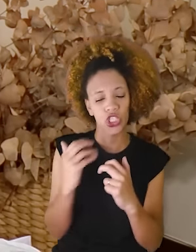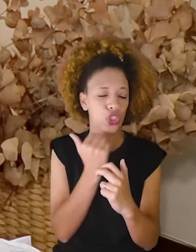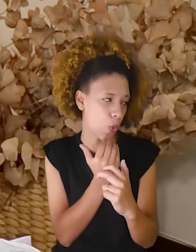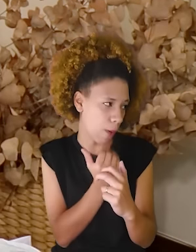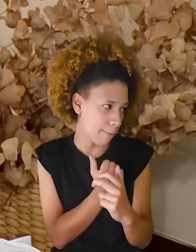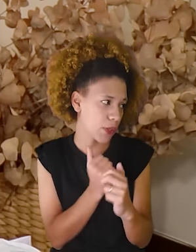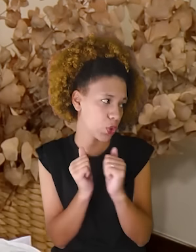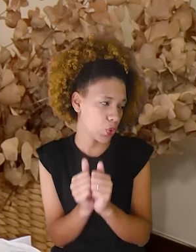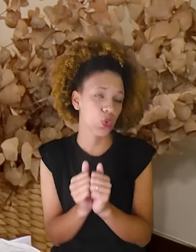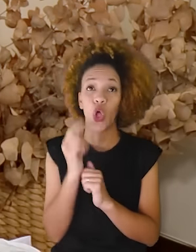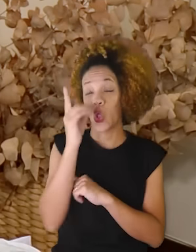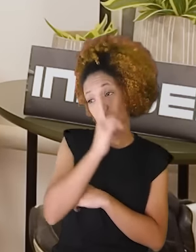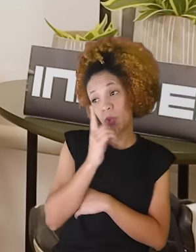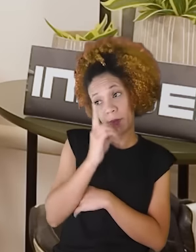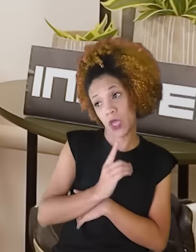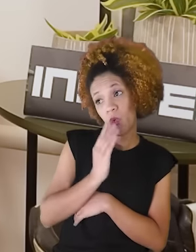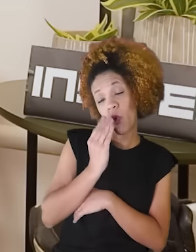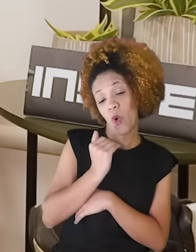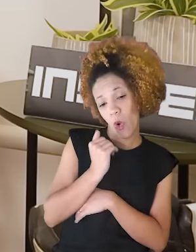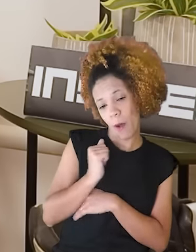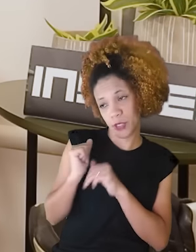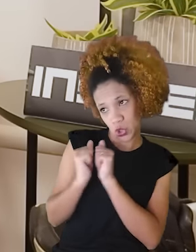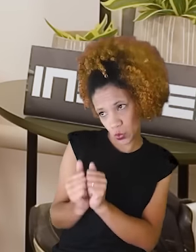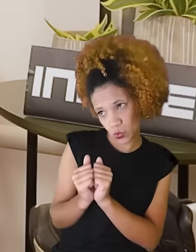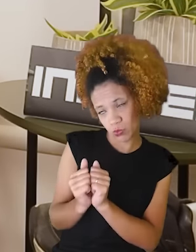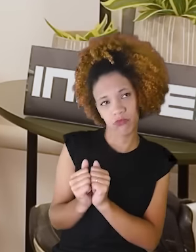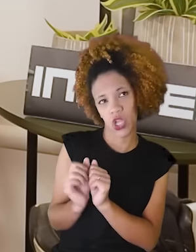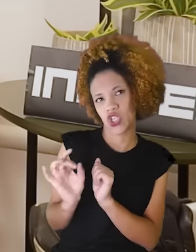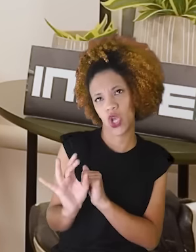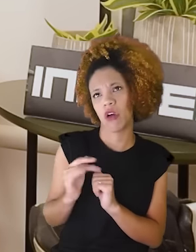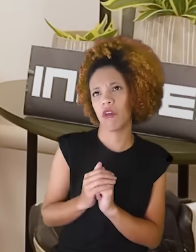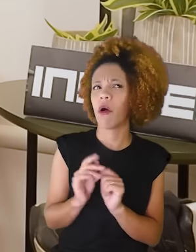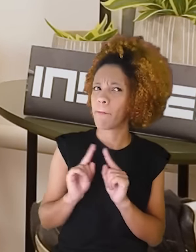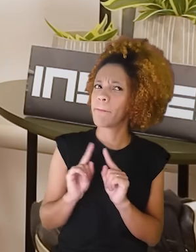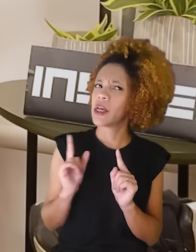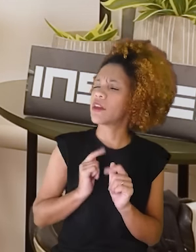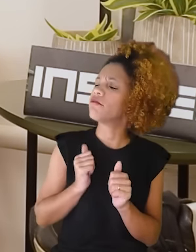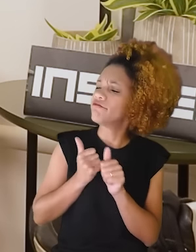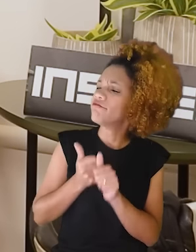junto domingo a gente almoça todo mundo junto só também mas a gente tenta sempre est junto eu